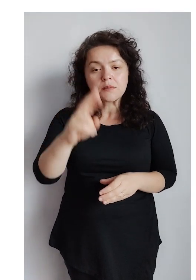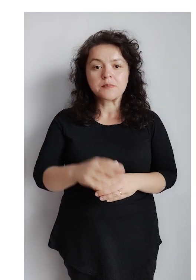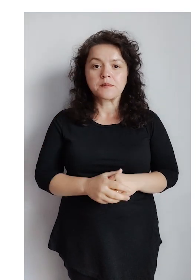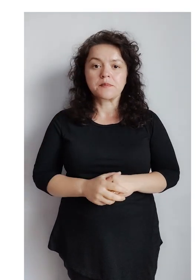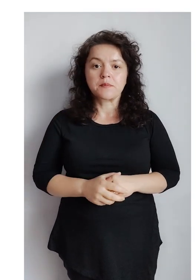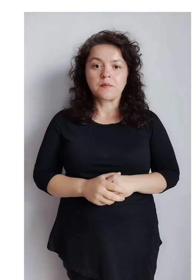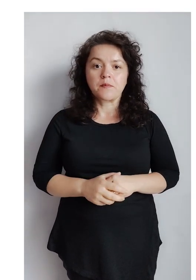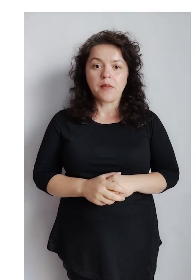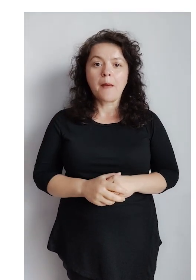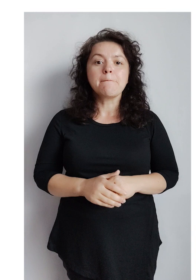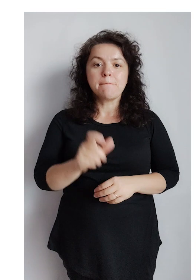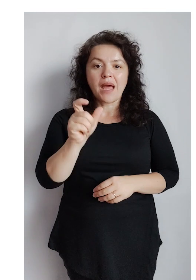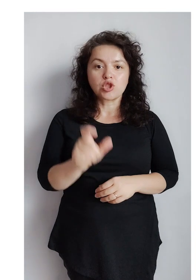Personalizare